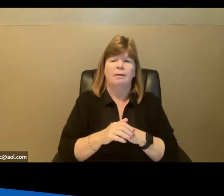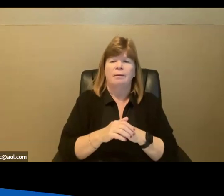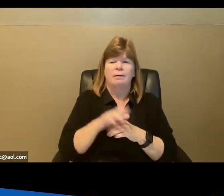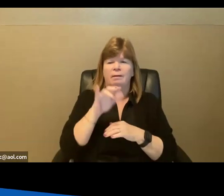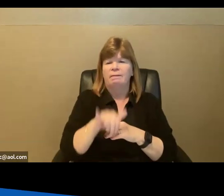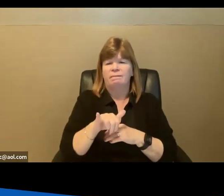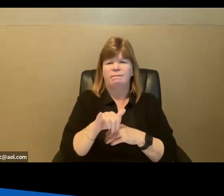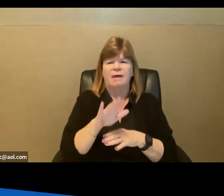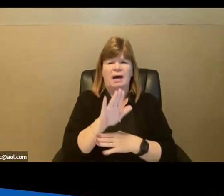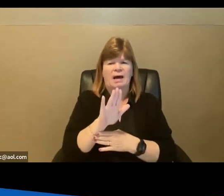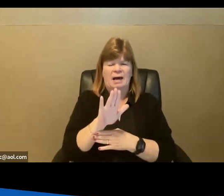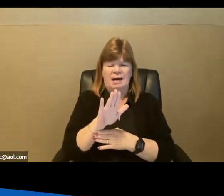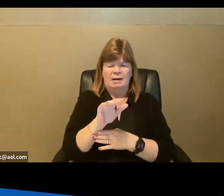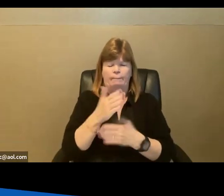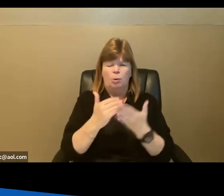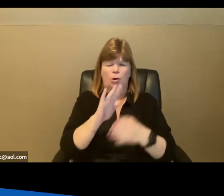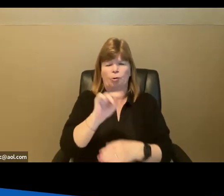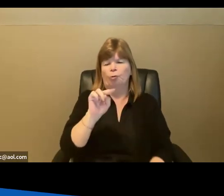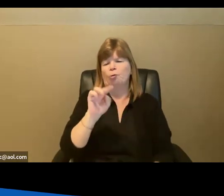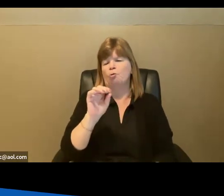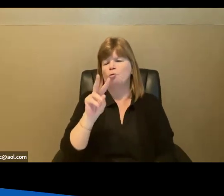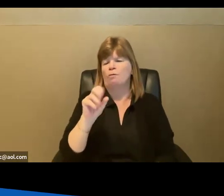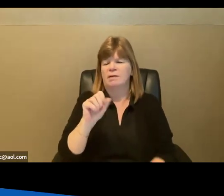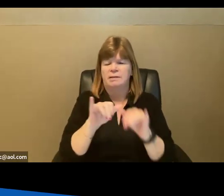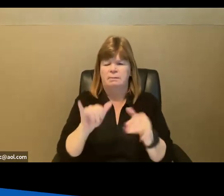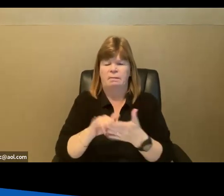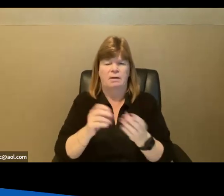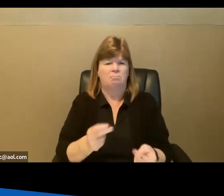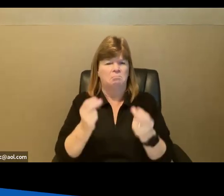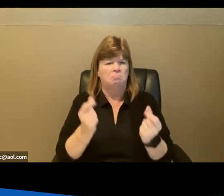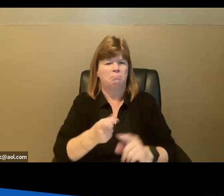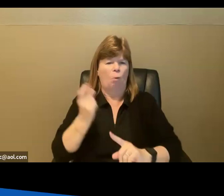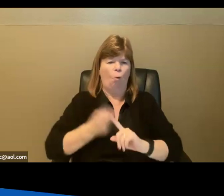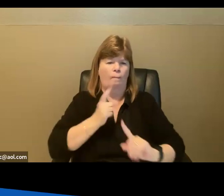autónomo, la parte del sistema nervioso que responde automáticamente a las cosas, como la respiración.